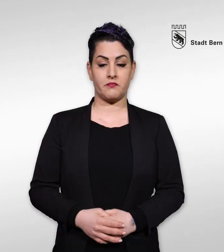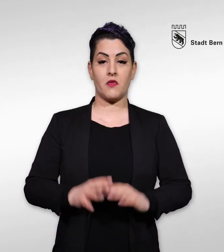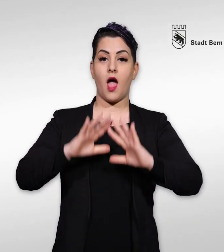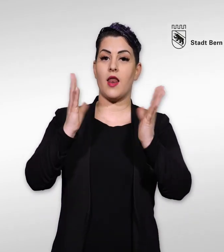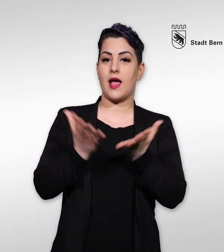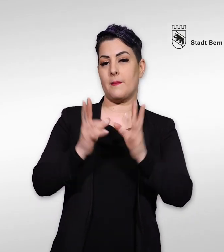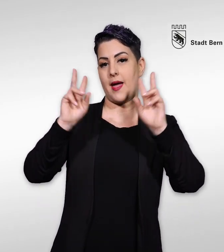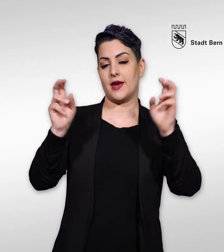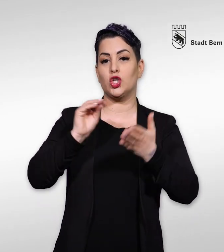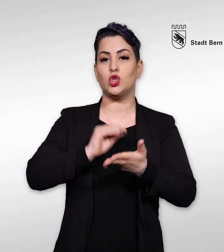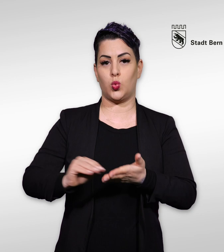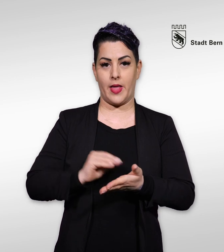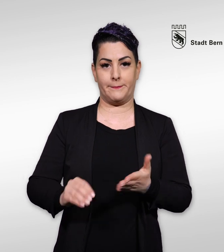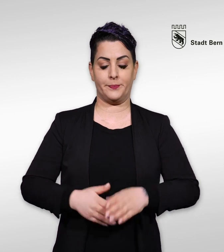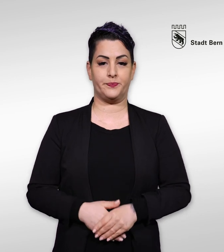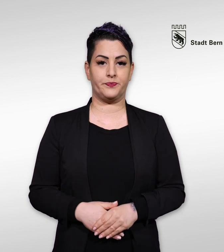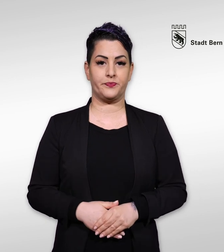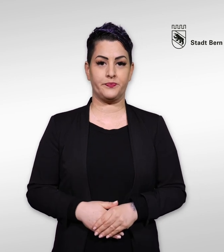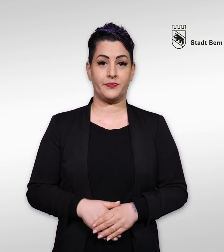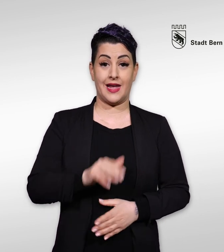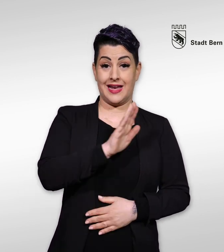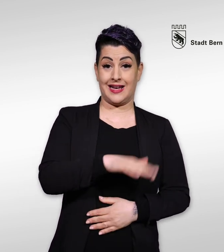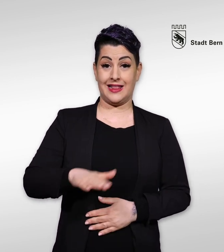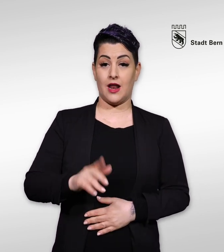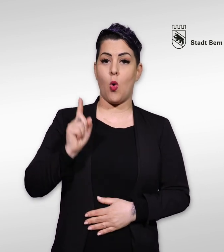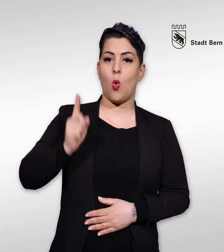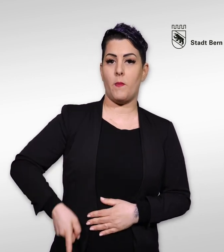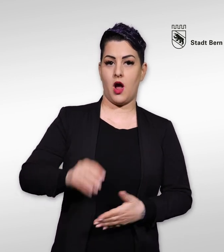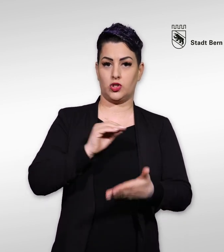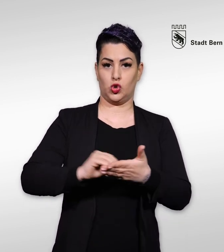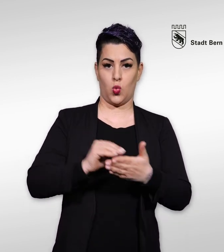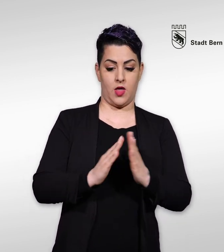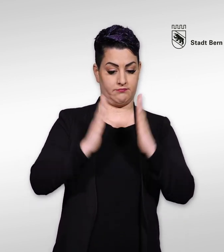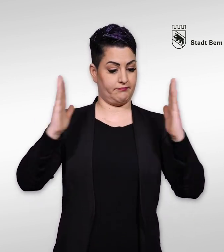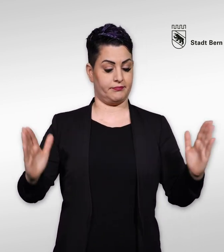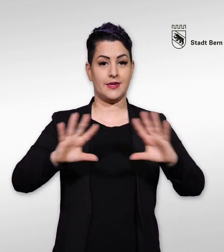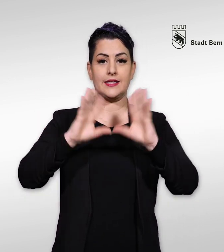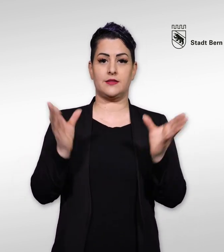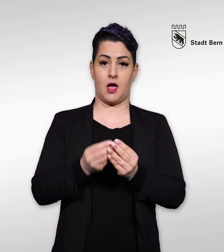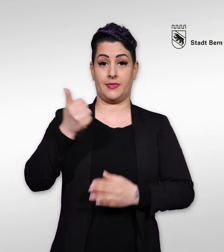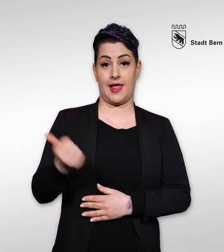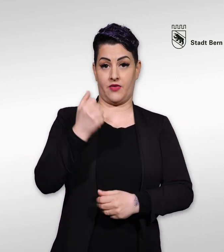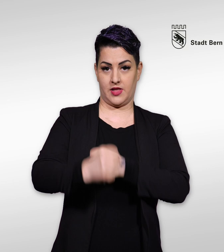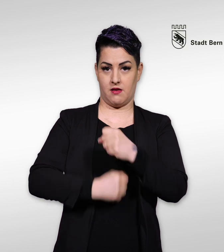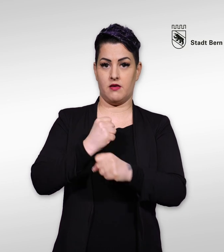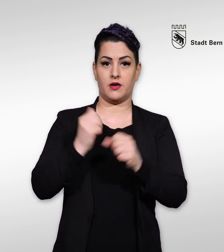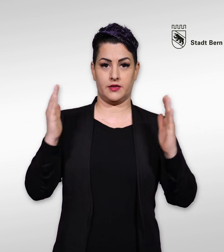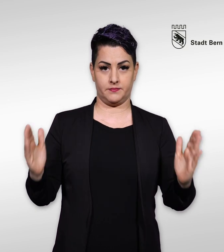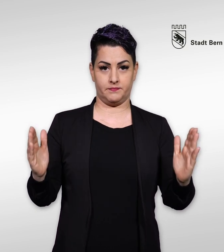Allgemeines zur Schule Die Kinder gehen 11 Jahre in die obligatorische Schule: